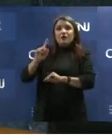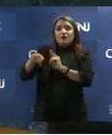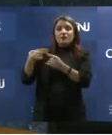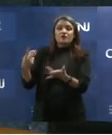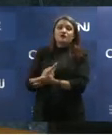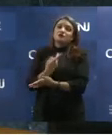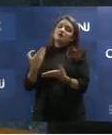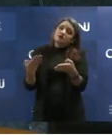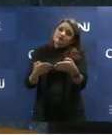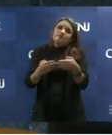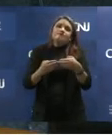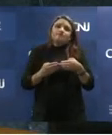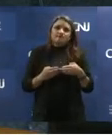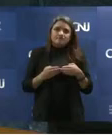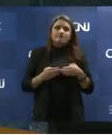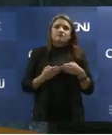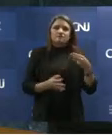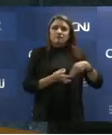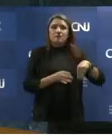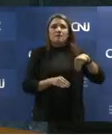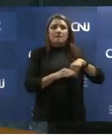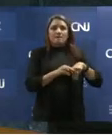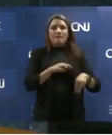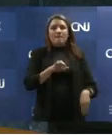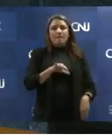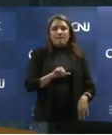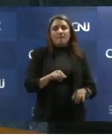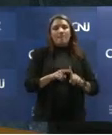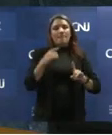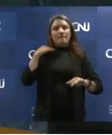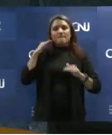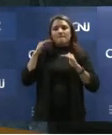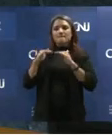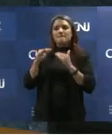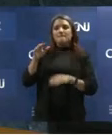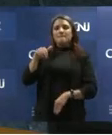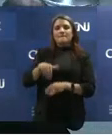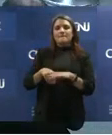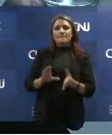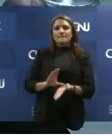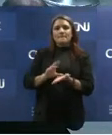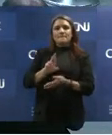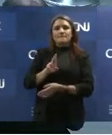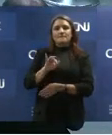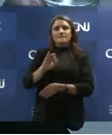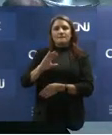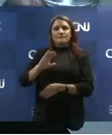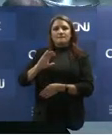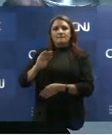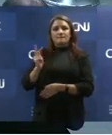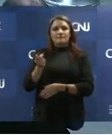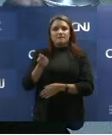para acompanhar o voto do conselheiro Richard. Seu presidente eu só posso dar uma observação.